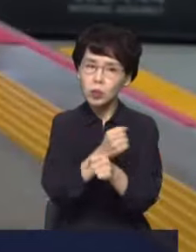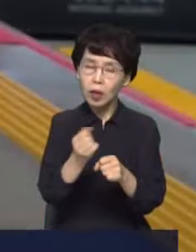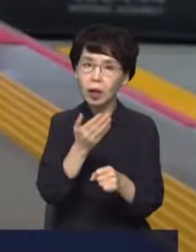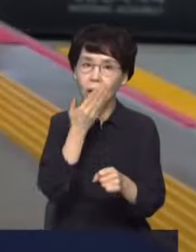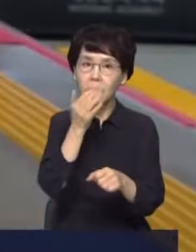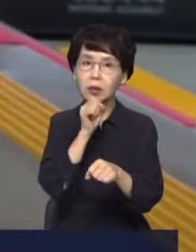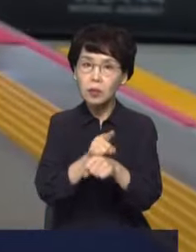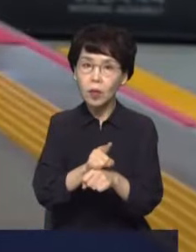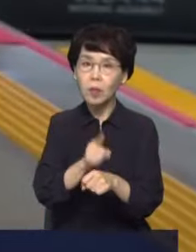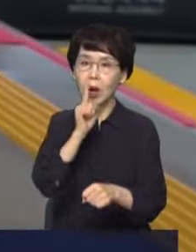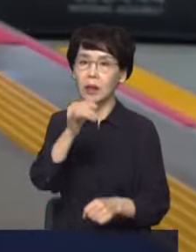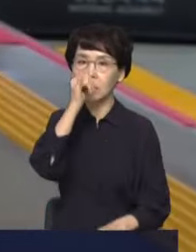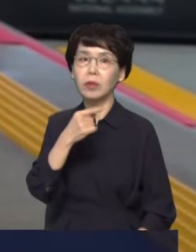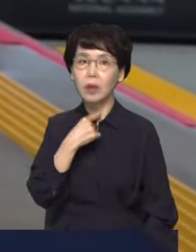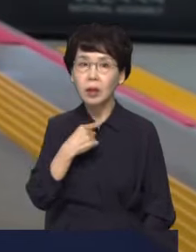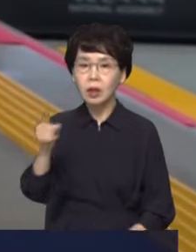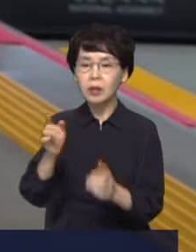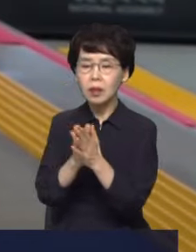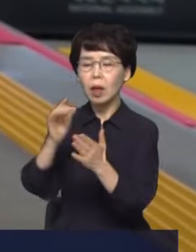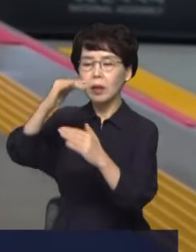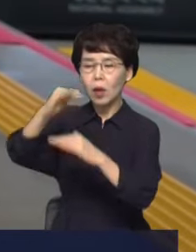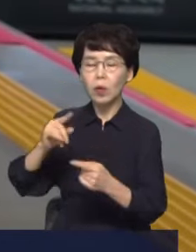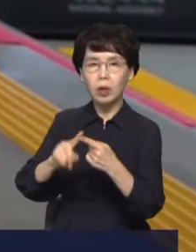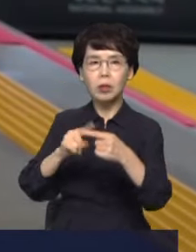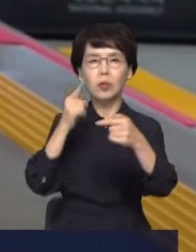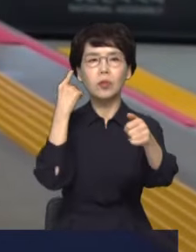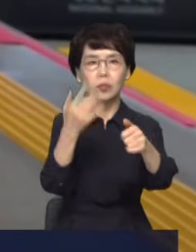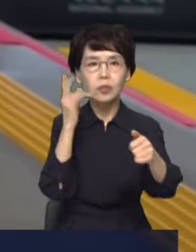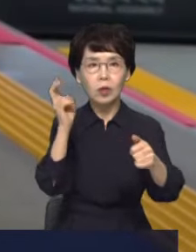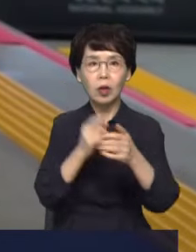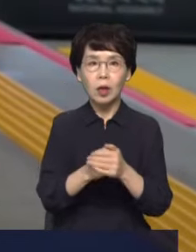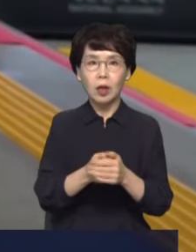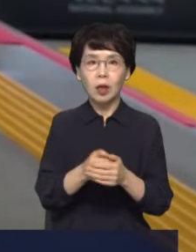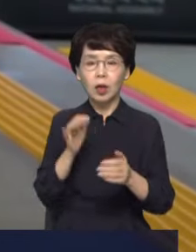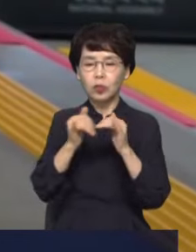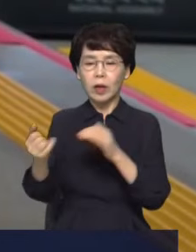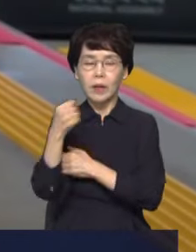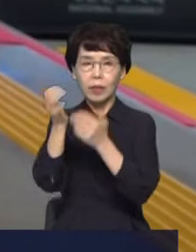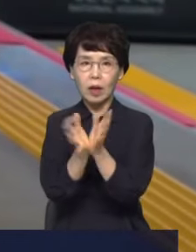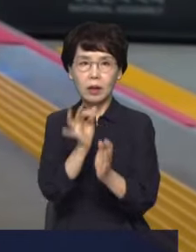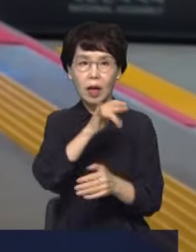이에 대해 국민의힘 의원들은 야당 공세 차단에 주력할 전망입니다. 지금까지 국회에서 SBS 조윤하입니다.